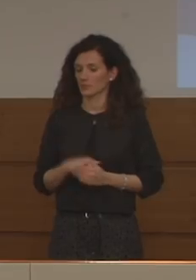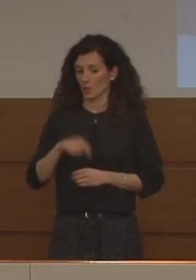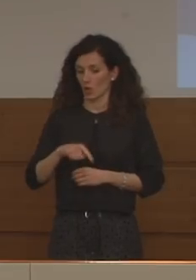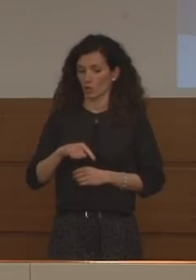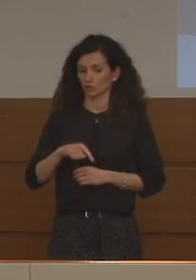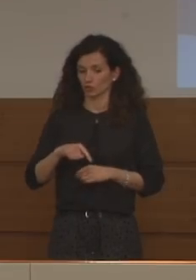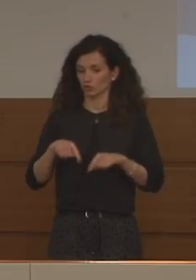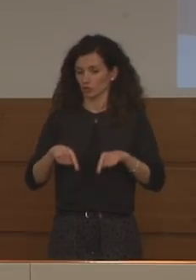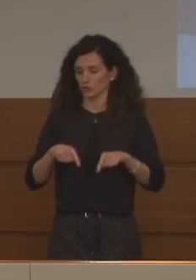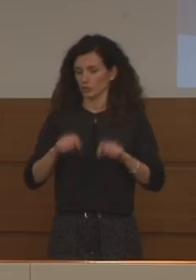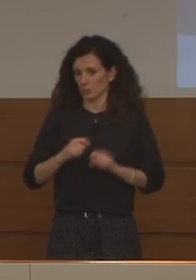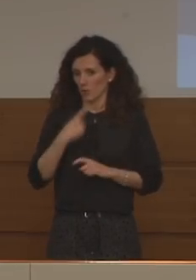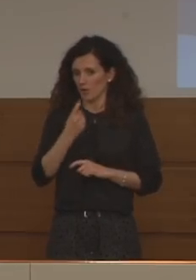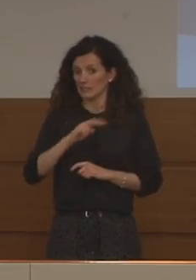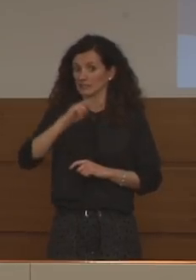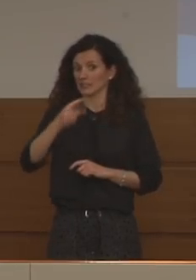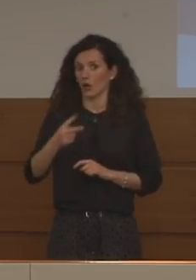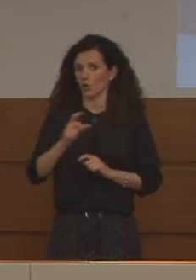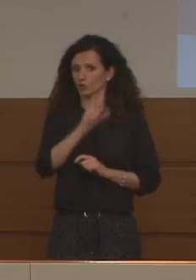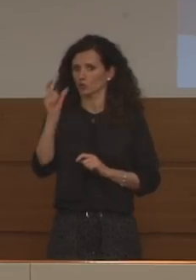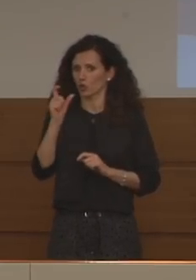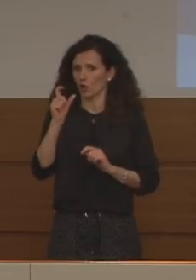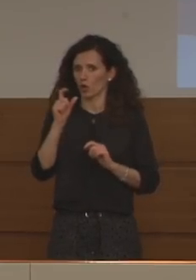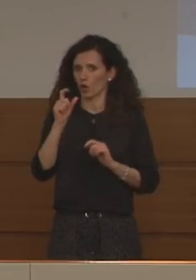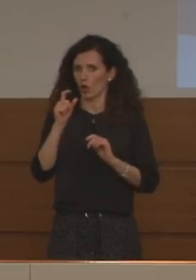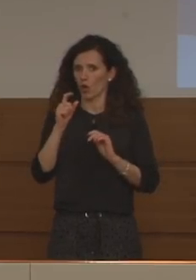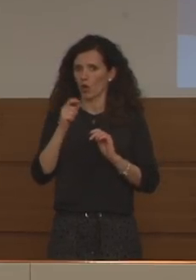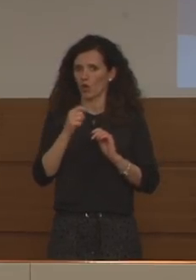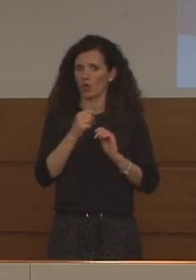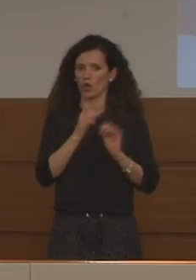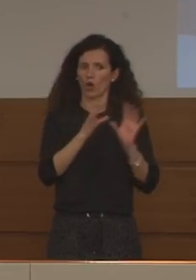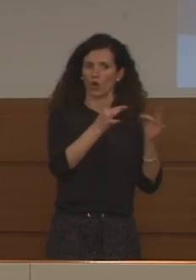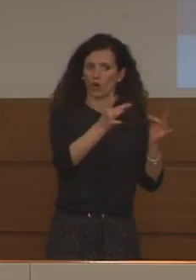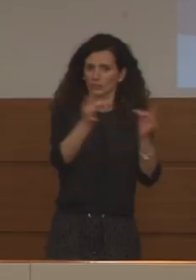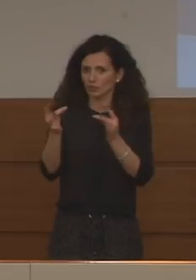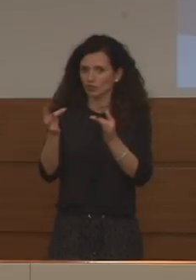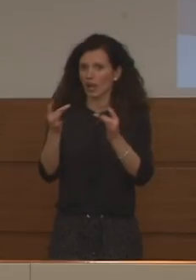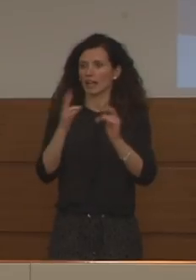calo sia dei contagiati che delle vittime, se non sbaglio, chiedo al